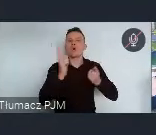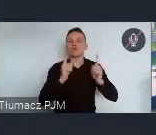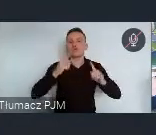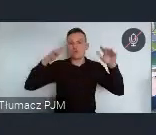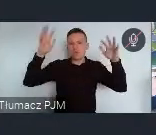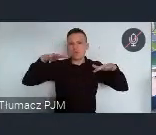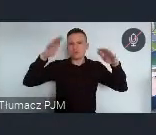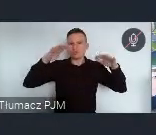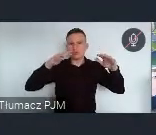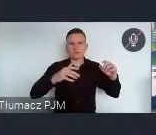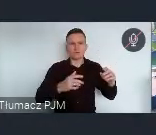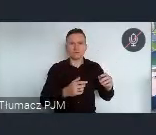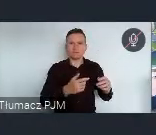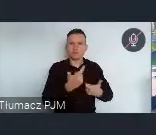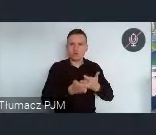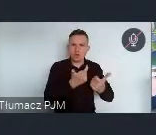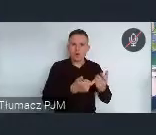z wodami opadowymi na terenie miasta.